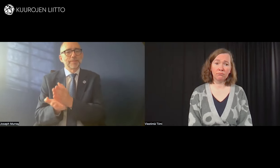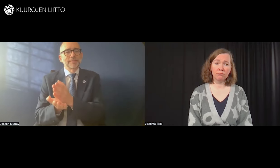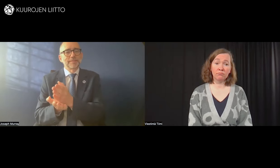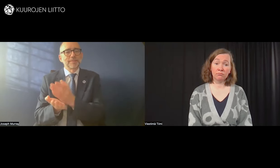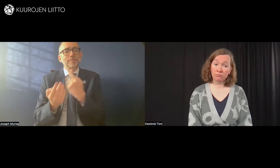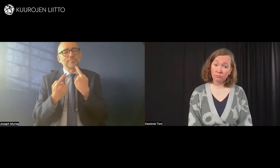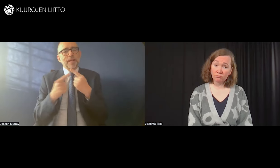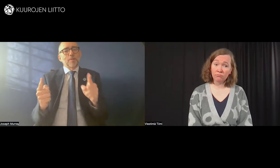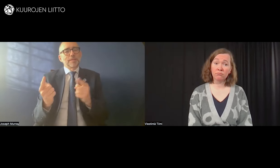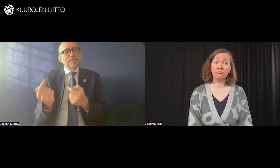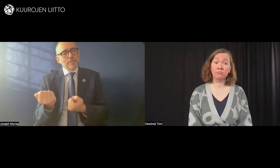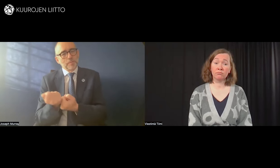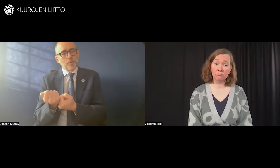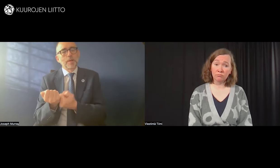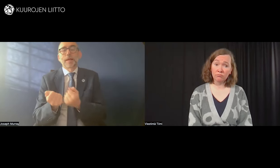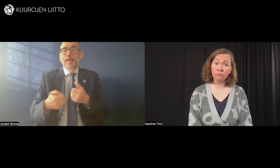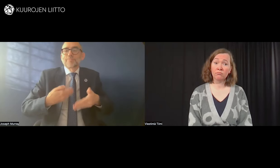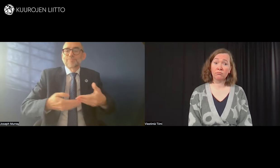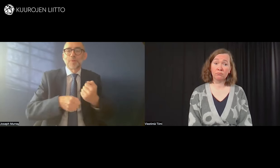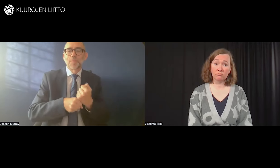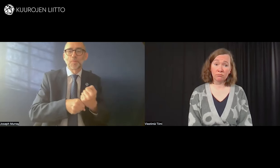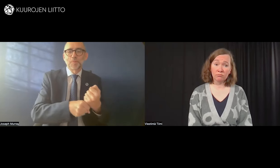Julkilausuman saadessa tukea, työtä voidaan jatkaa.